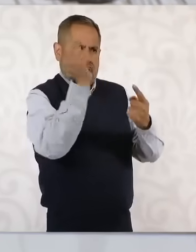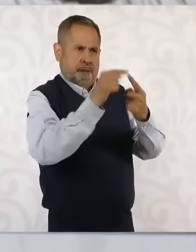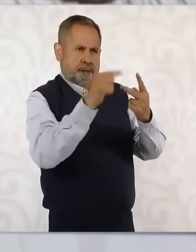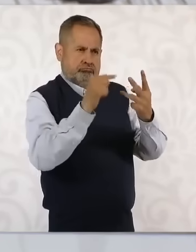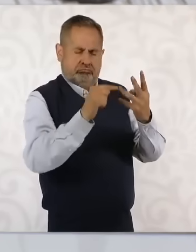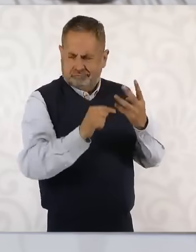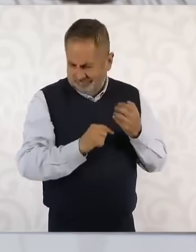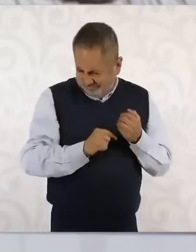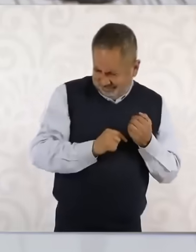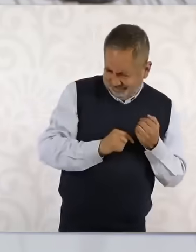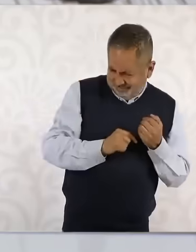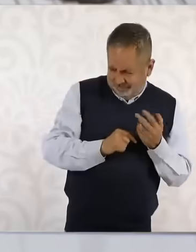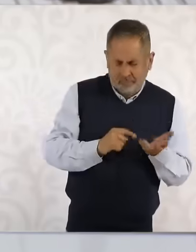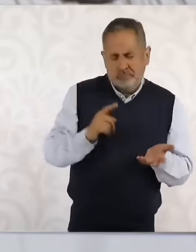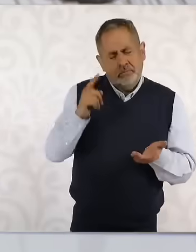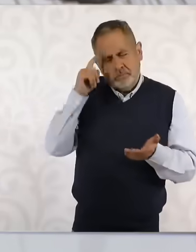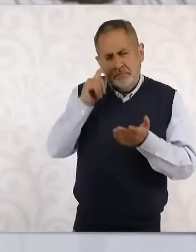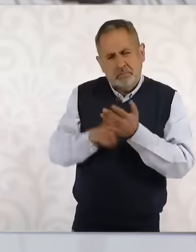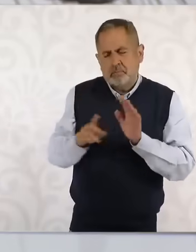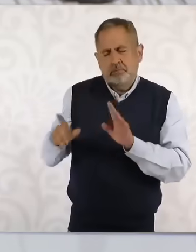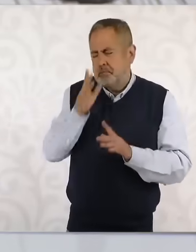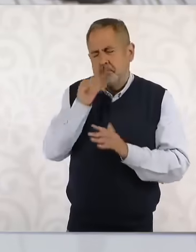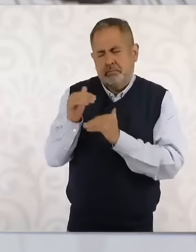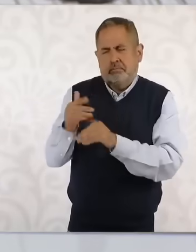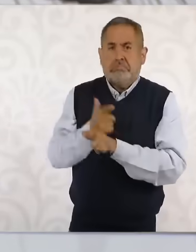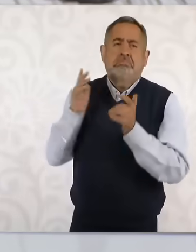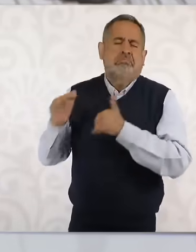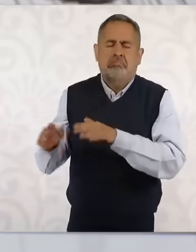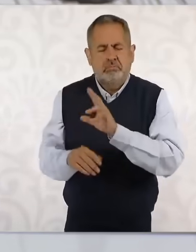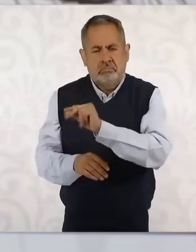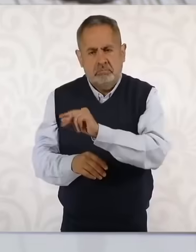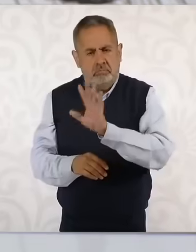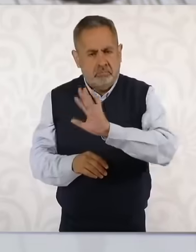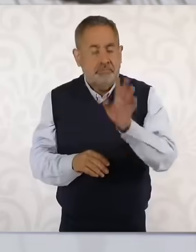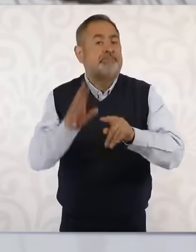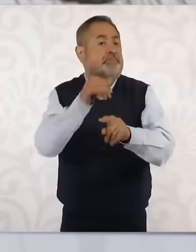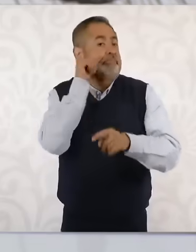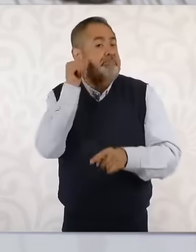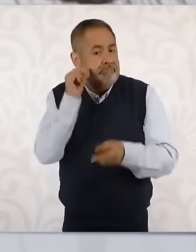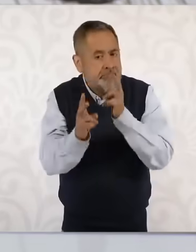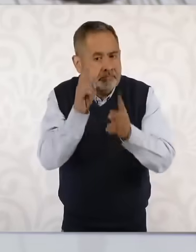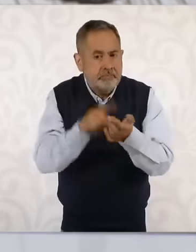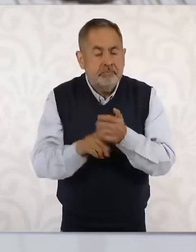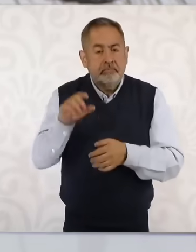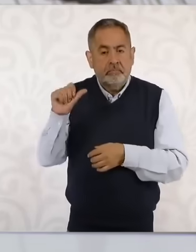perspectiva eh pues tienen limitantes. Entonces, lo que quedamos ayer es que Arturo Medina,